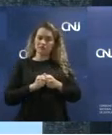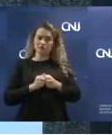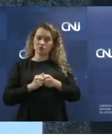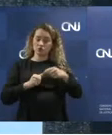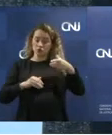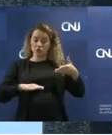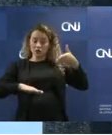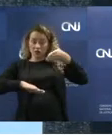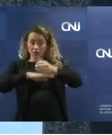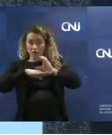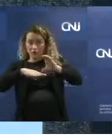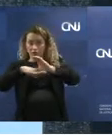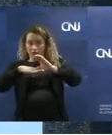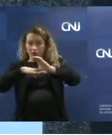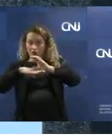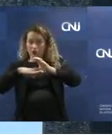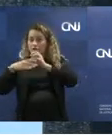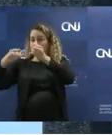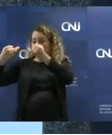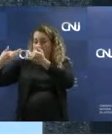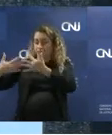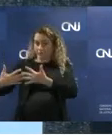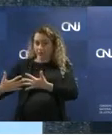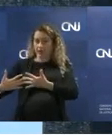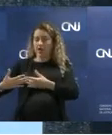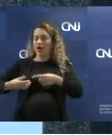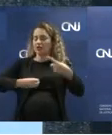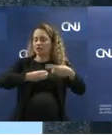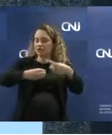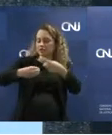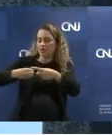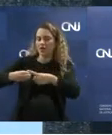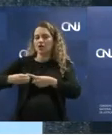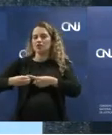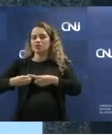mas economicidade a eficiência, a fé pública